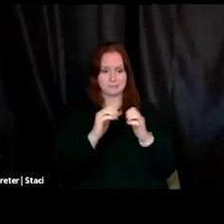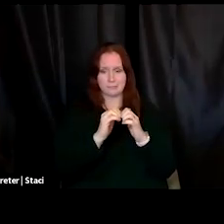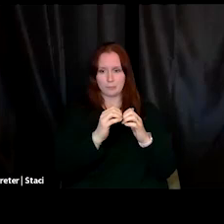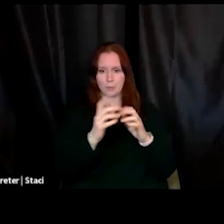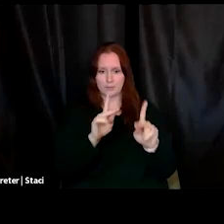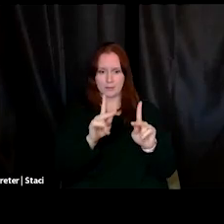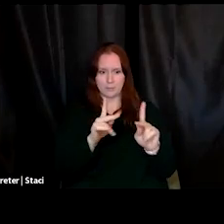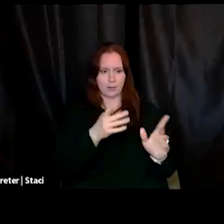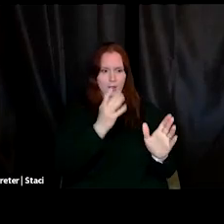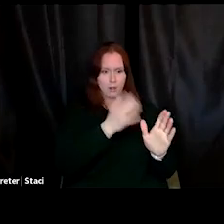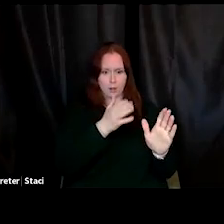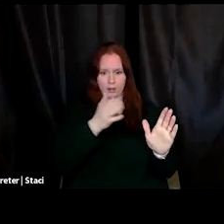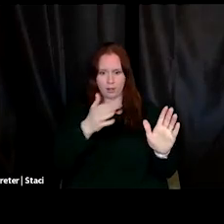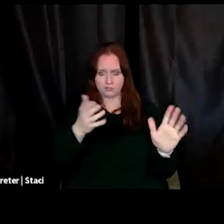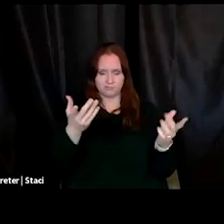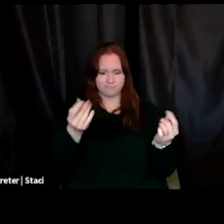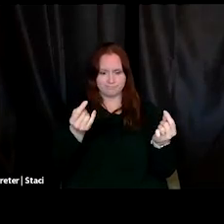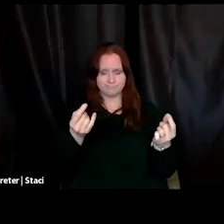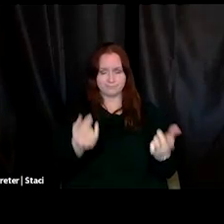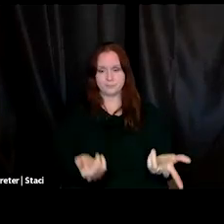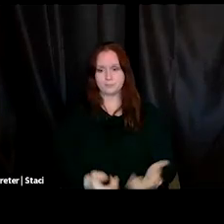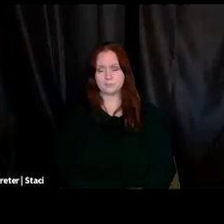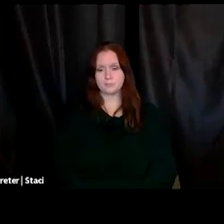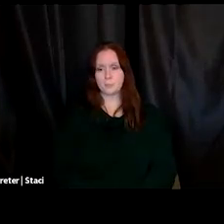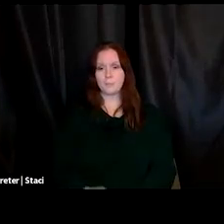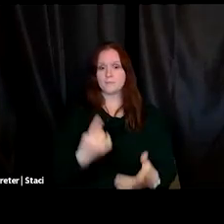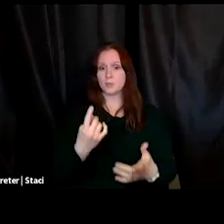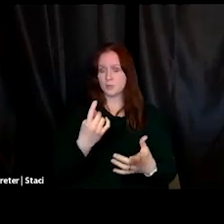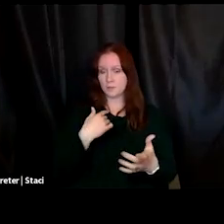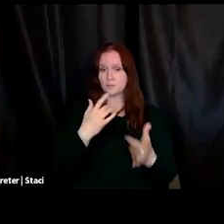soy una gran fan de las listas de verificación y plantillas.